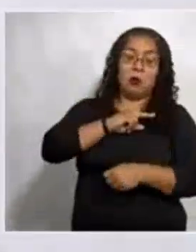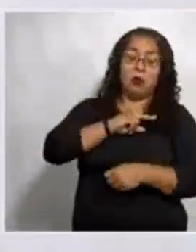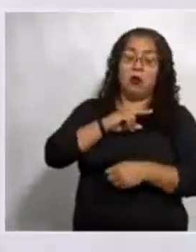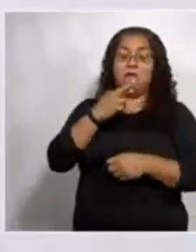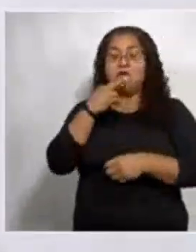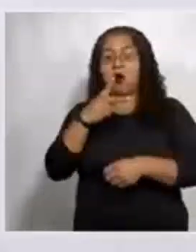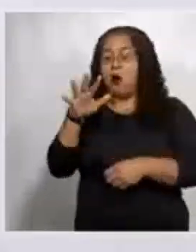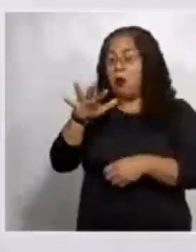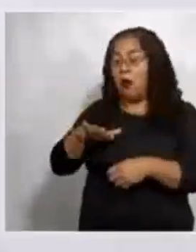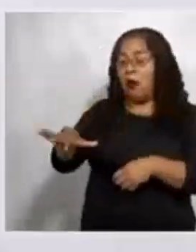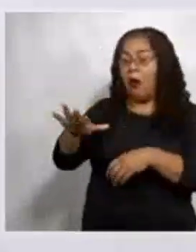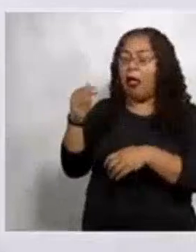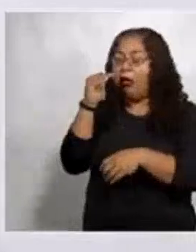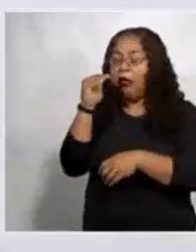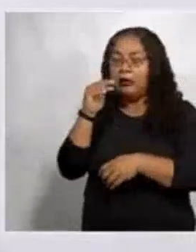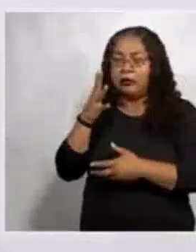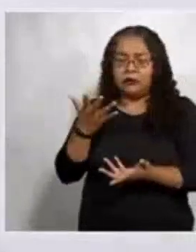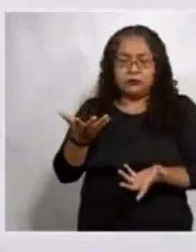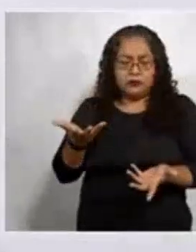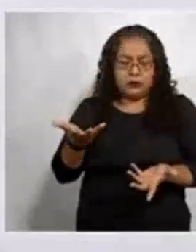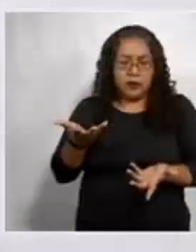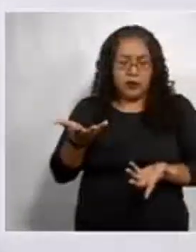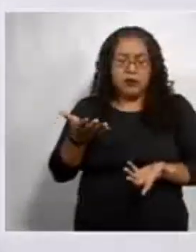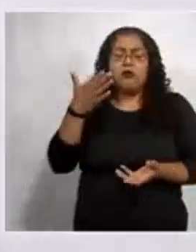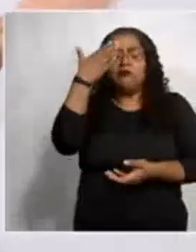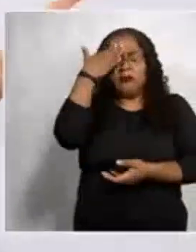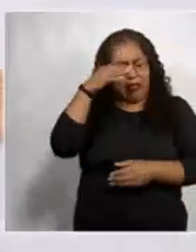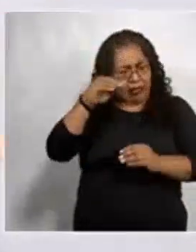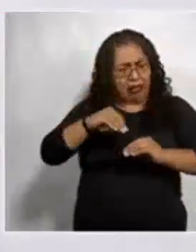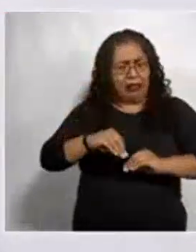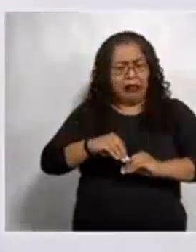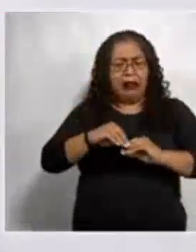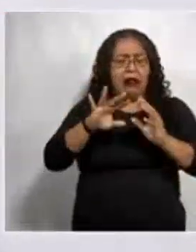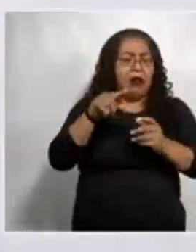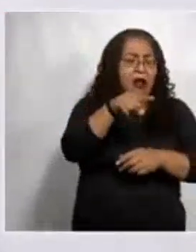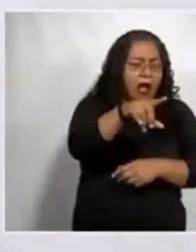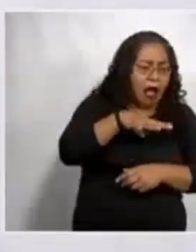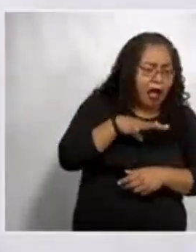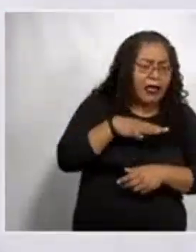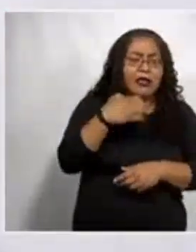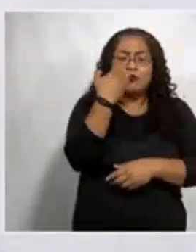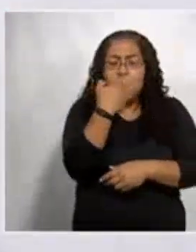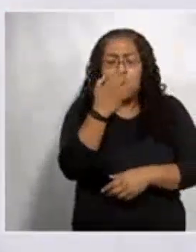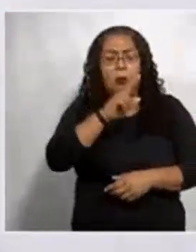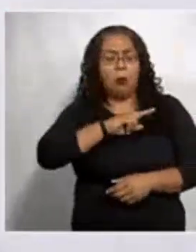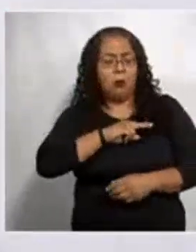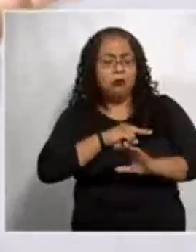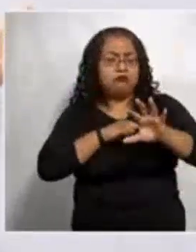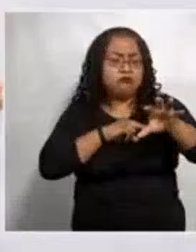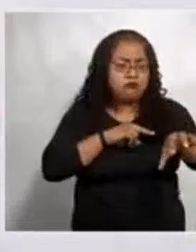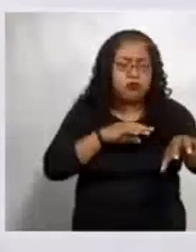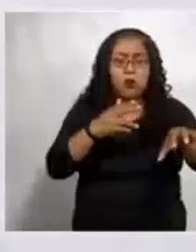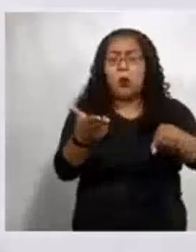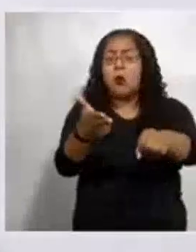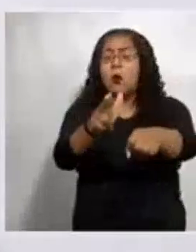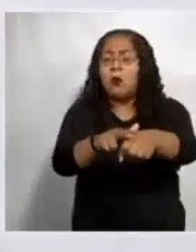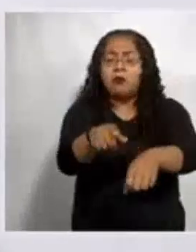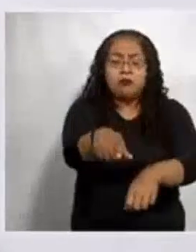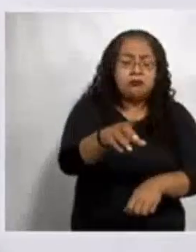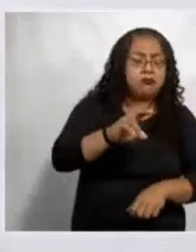claro que no nos negamos a que haya escuelas privadas particulares o hospitales privados,